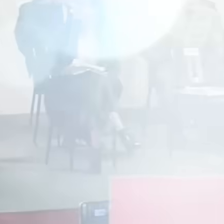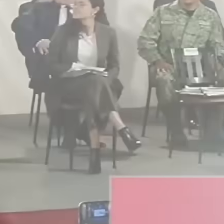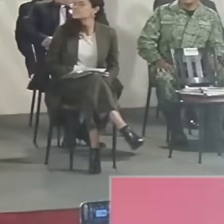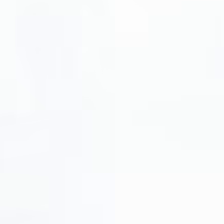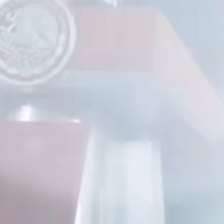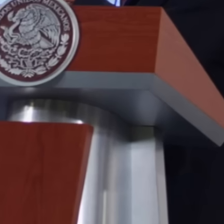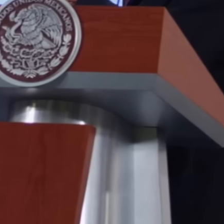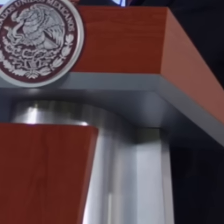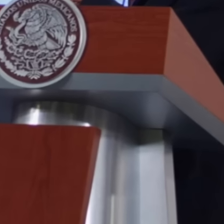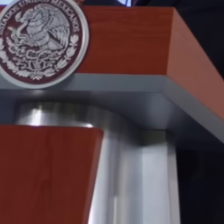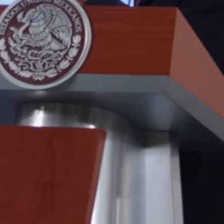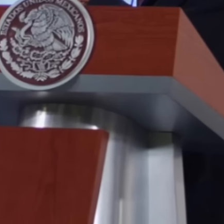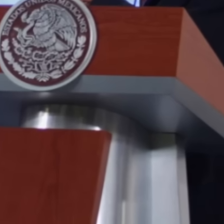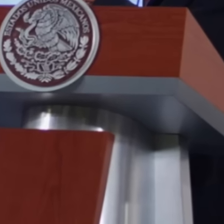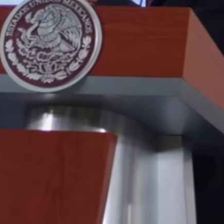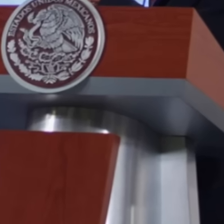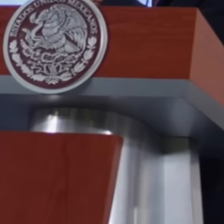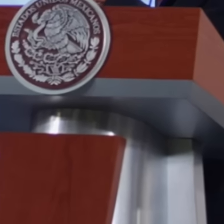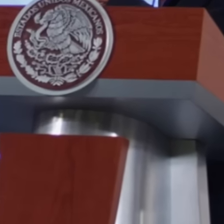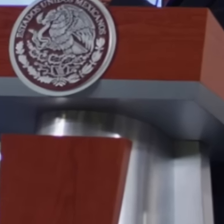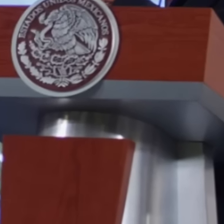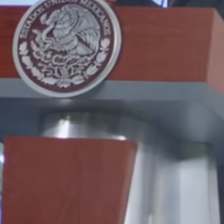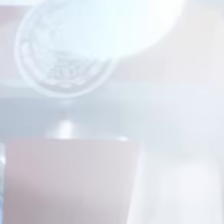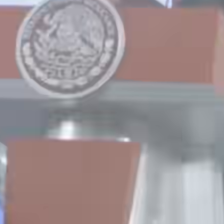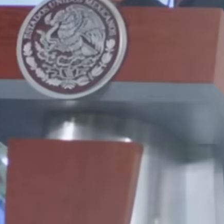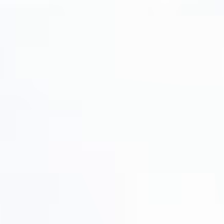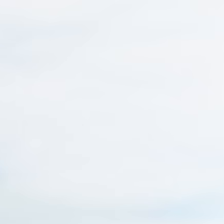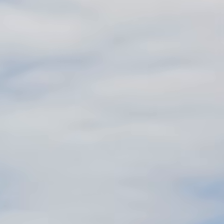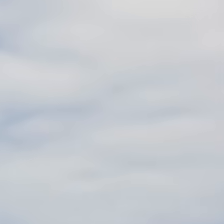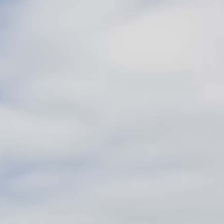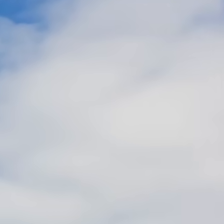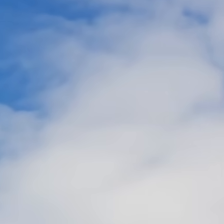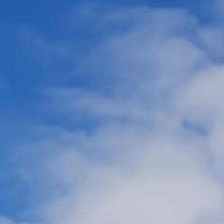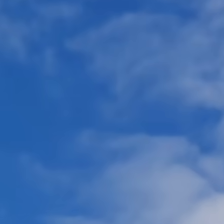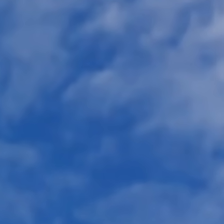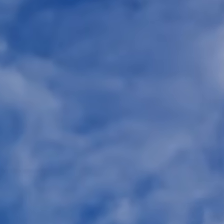quebrada y abandonada y nuevamente mexicana de aviación levanta el vuelo en el cielo mexicano.